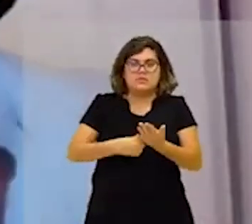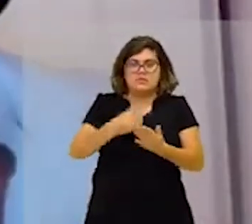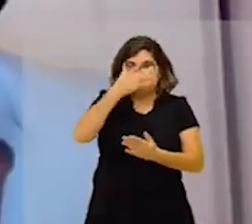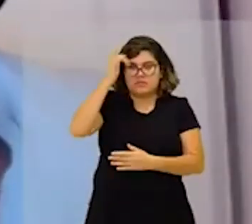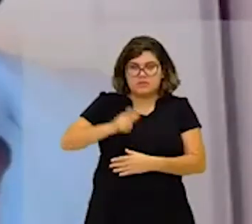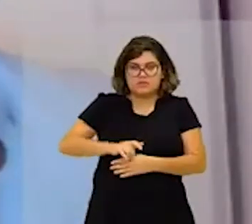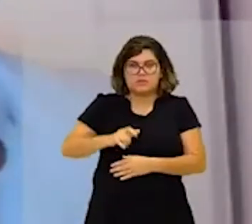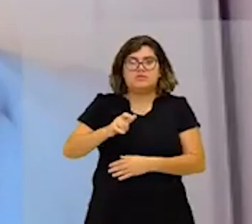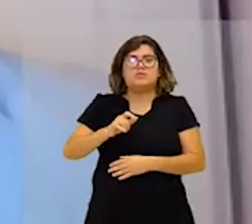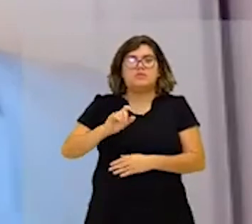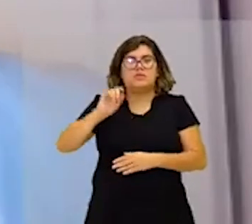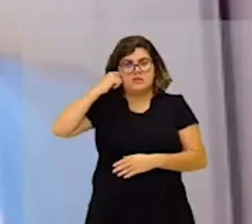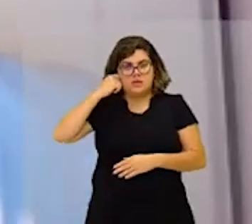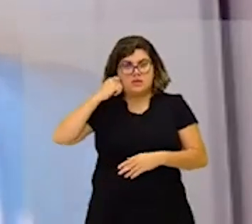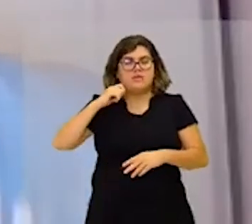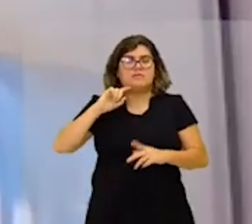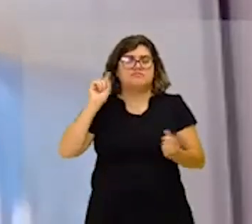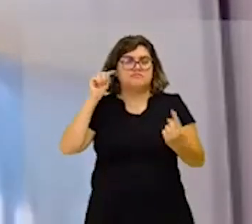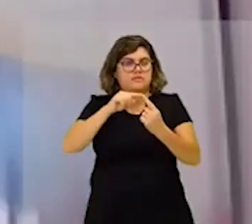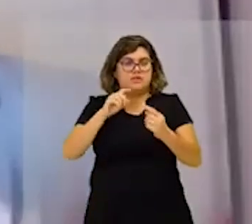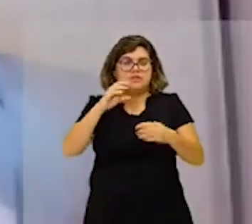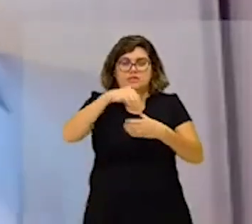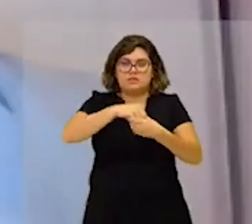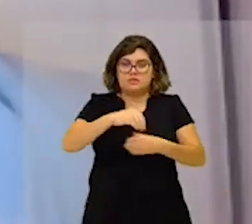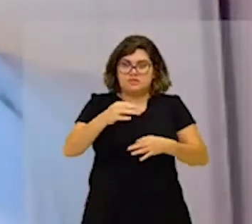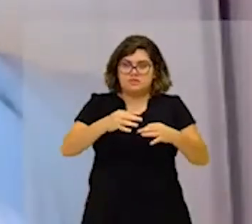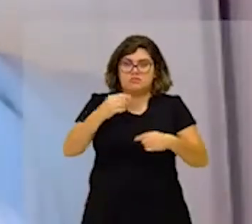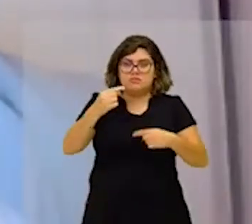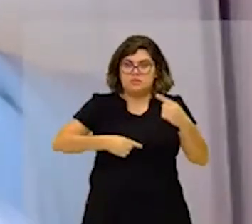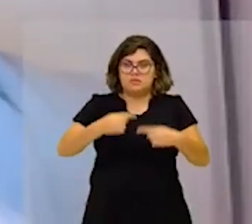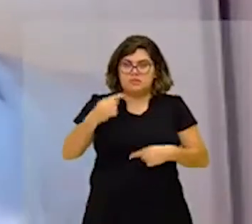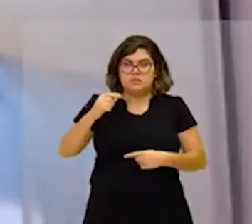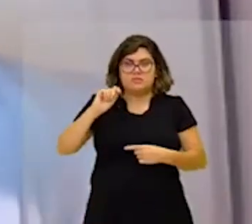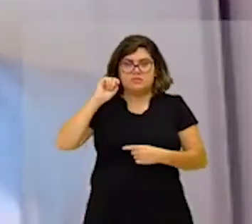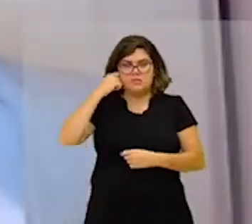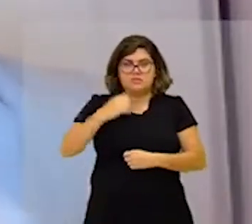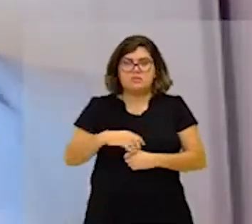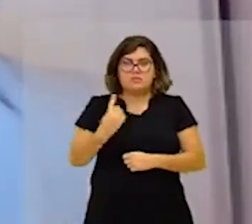de política pública sendo dito isso nós somos objeto de reconhecimento pela pista inicia objeto